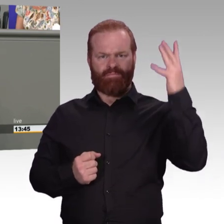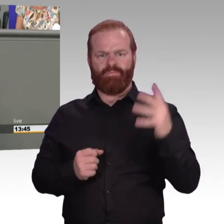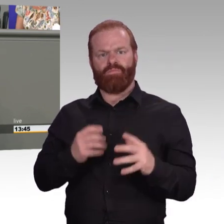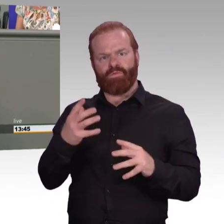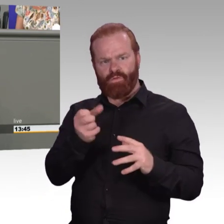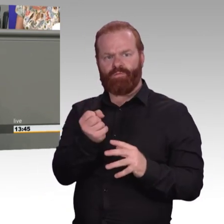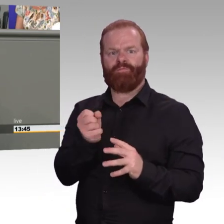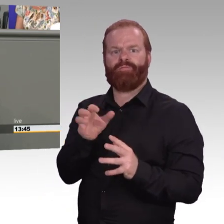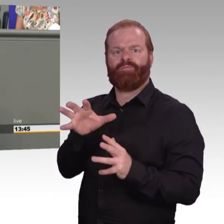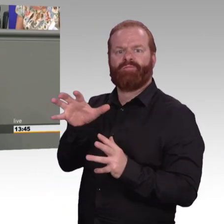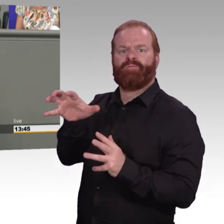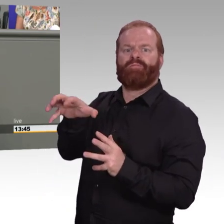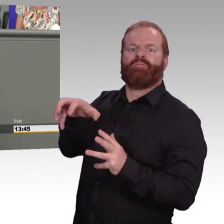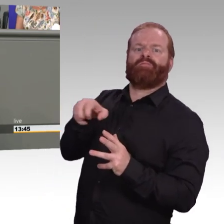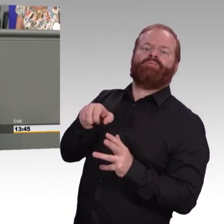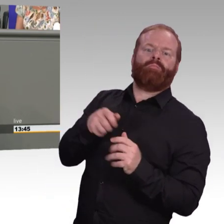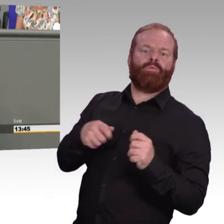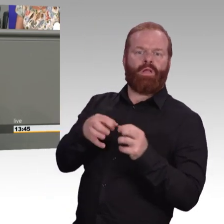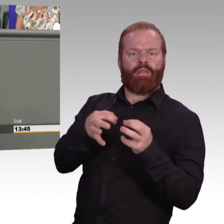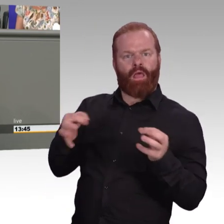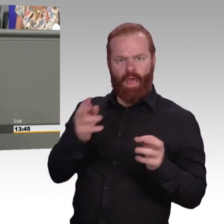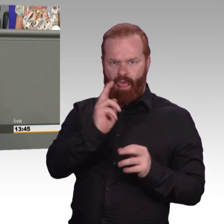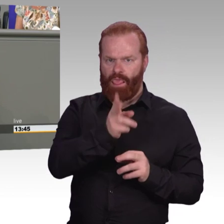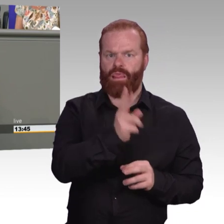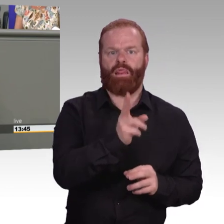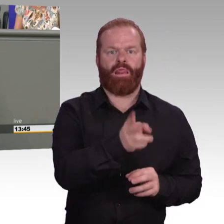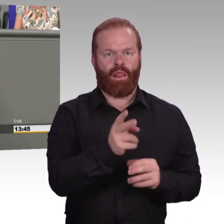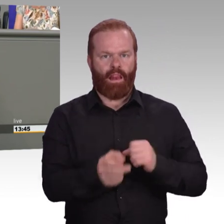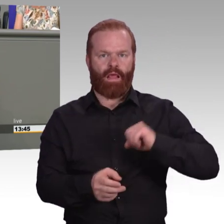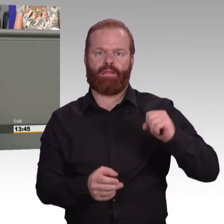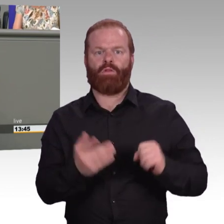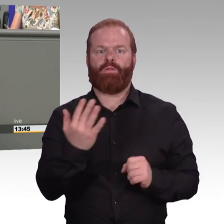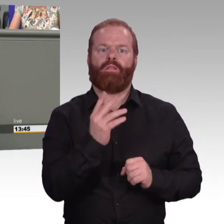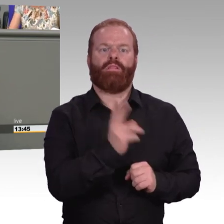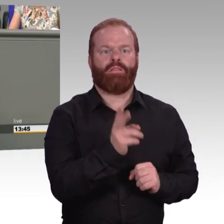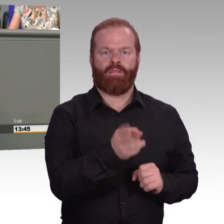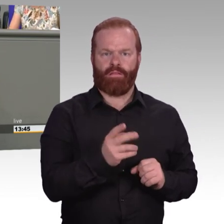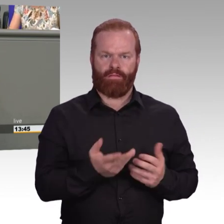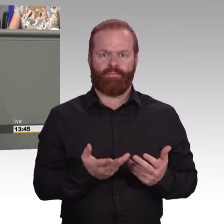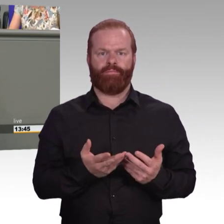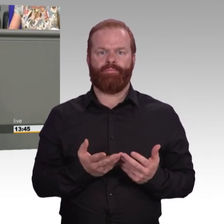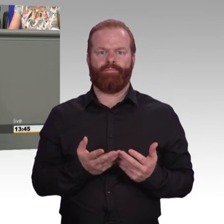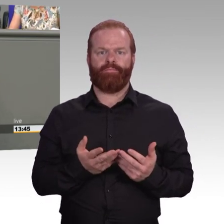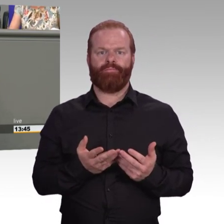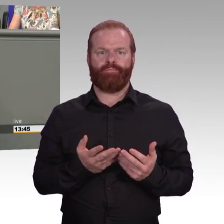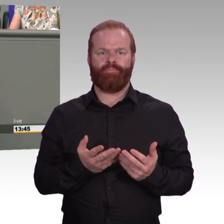meine Damen und Herren. Und genauso ist es auch hier. Sie wollen typisch Freiheiten einschränken und die Familie entwerten,